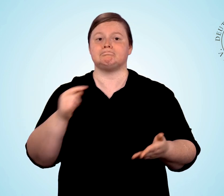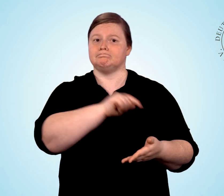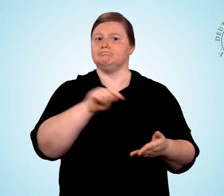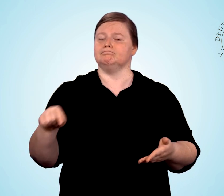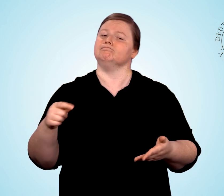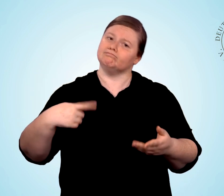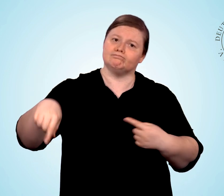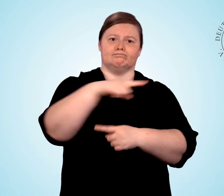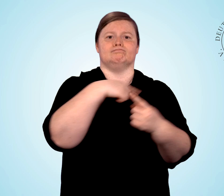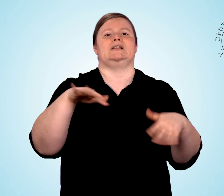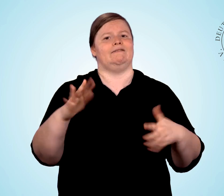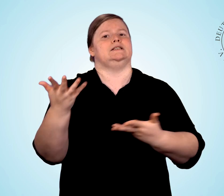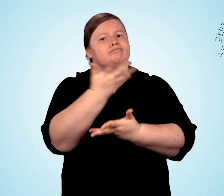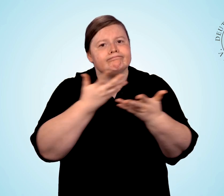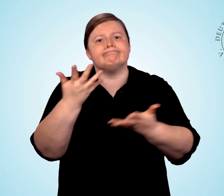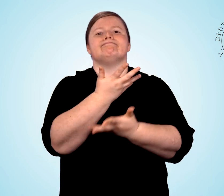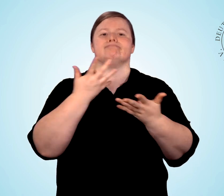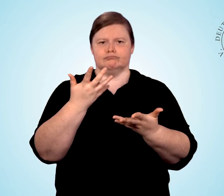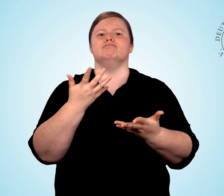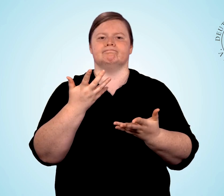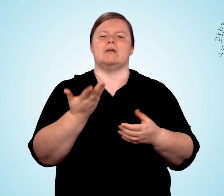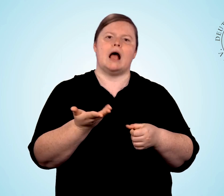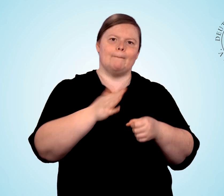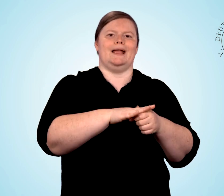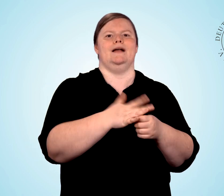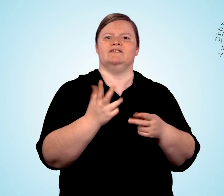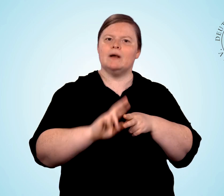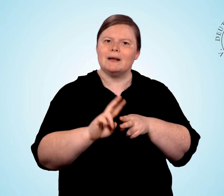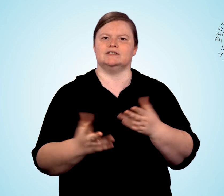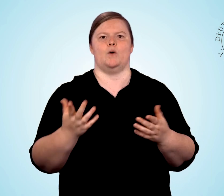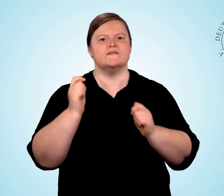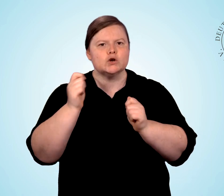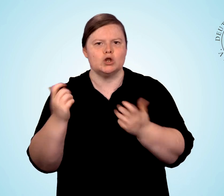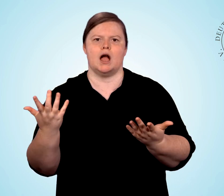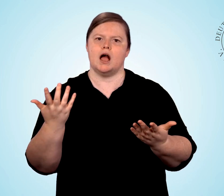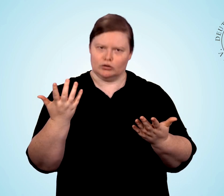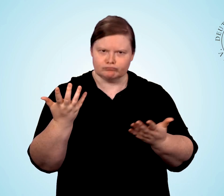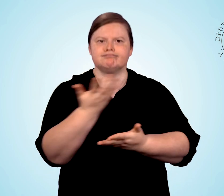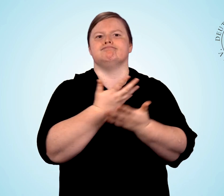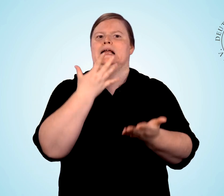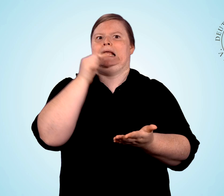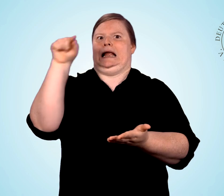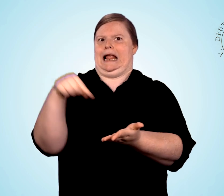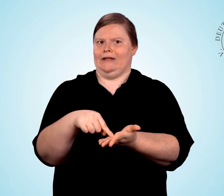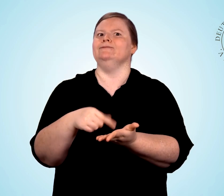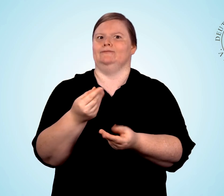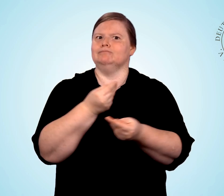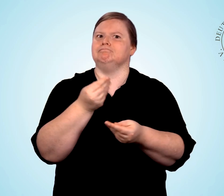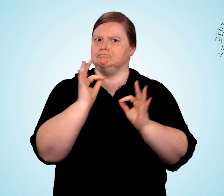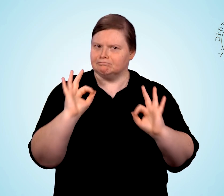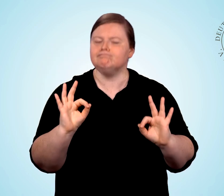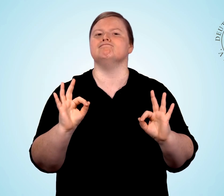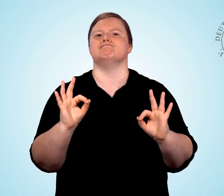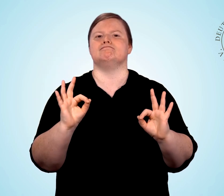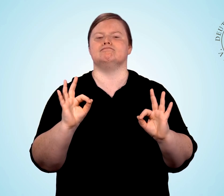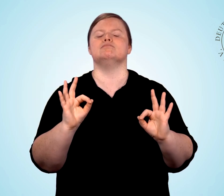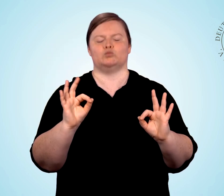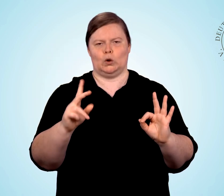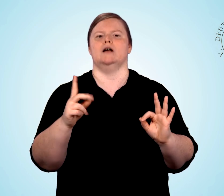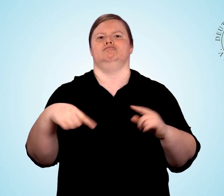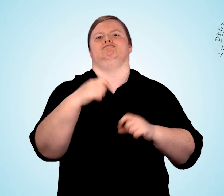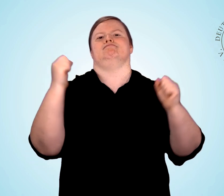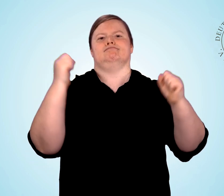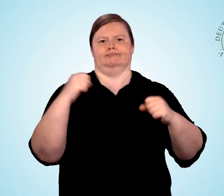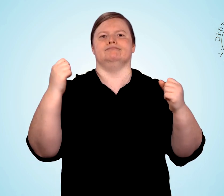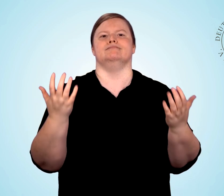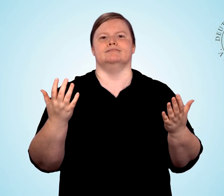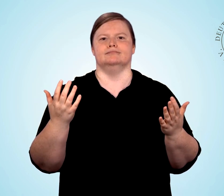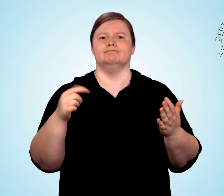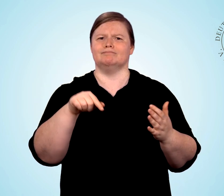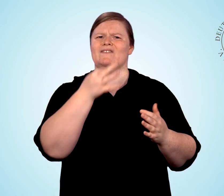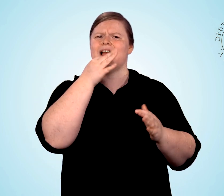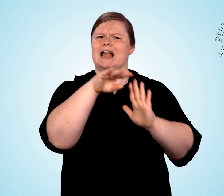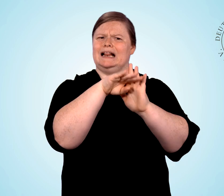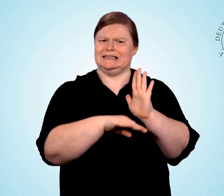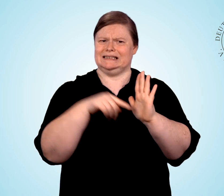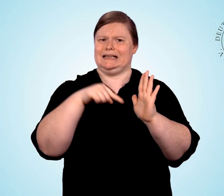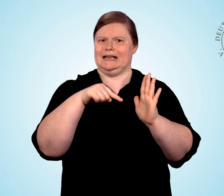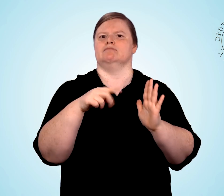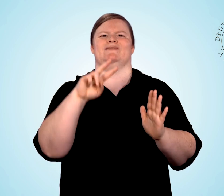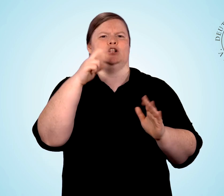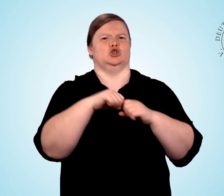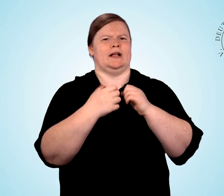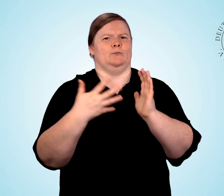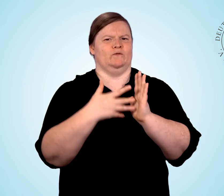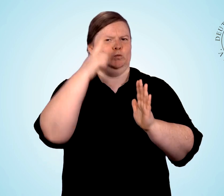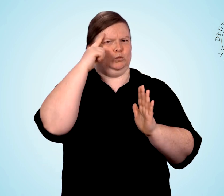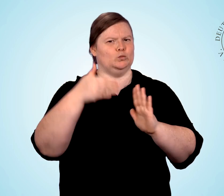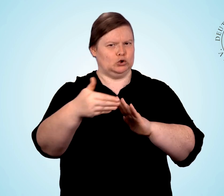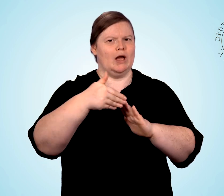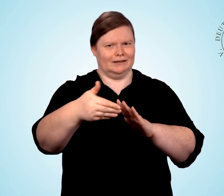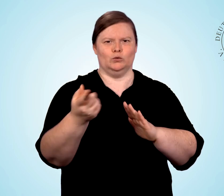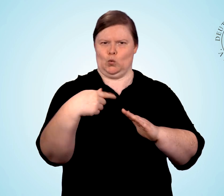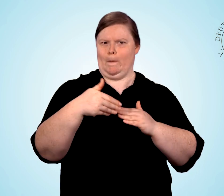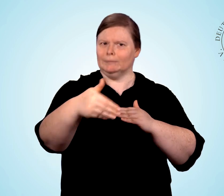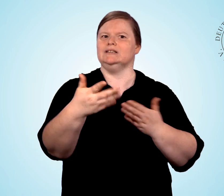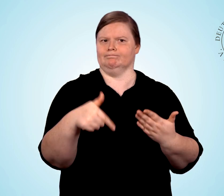Das Update und die Vorschläge für die Fragenliste zur 2. Staatsprüfung Deutschlands